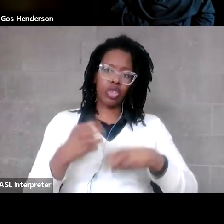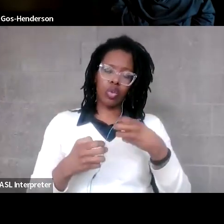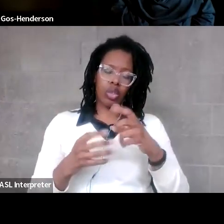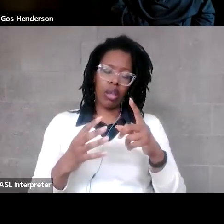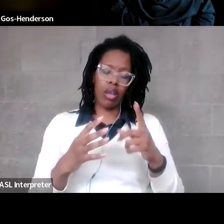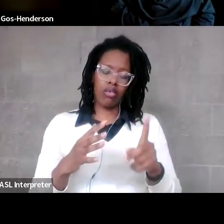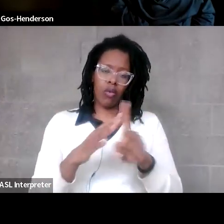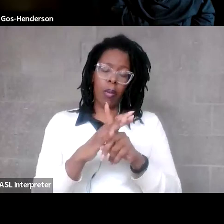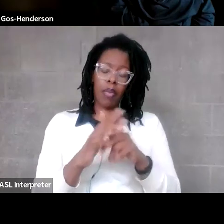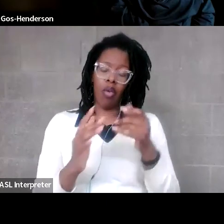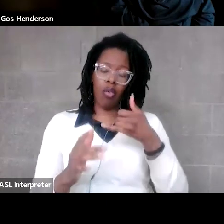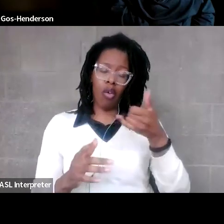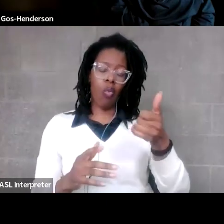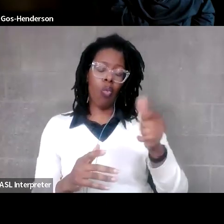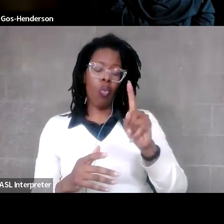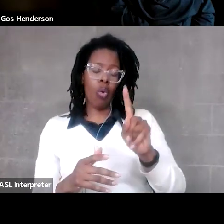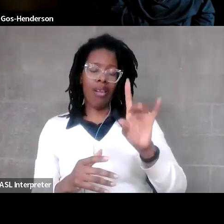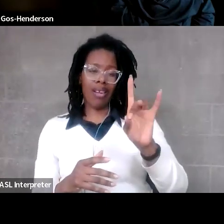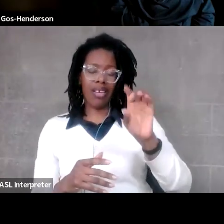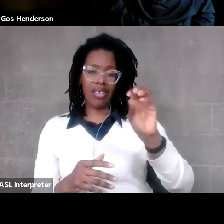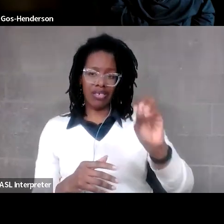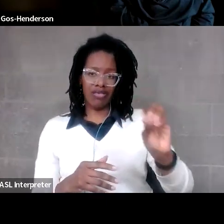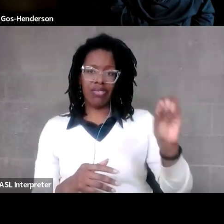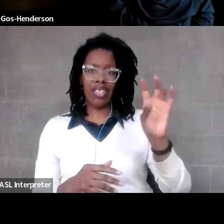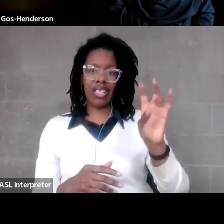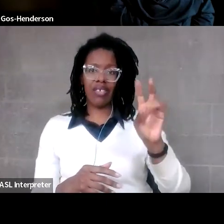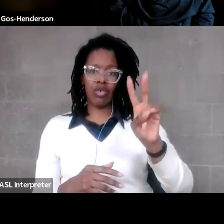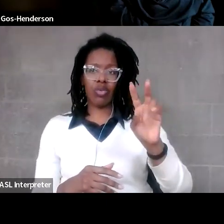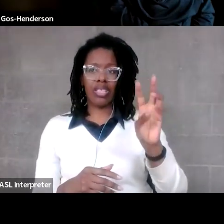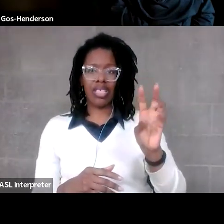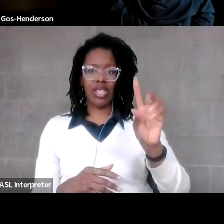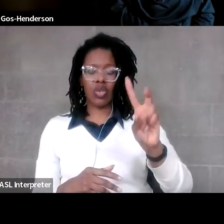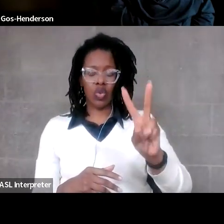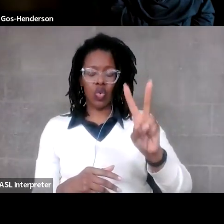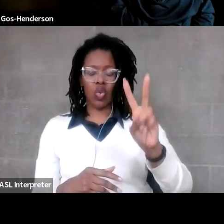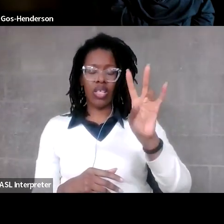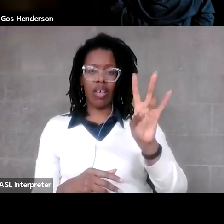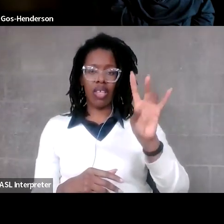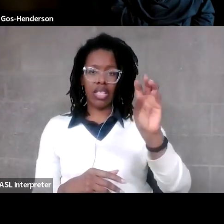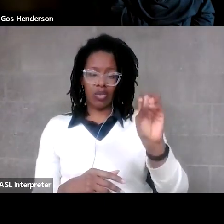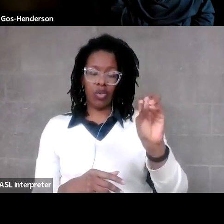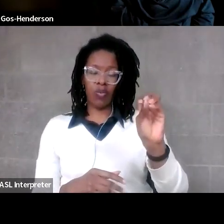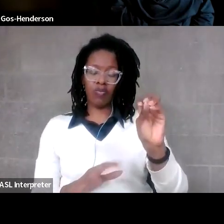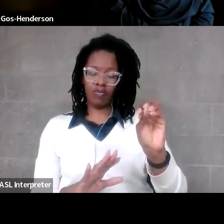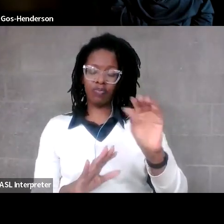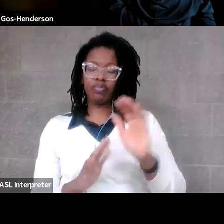siempre puedes llamar al número 1-800-772-6270, pero de nuevo, voy a volver